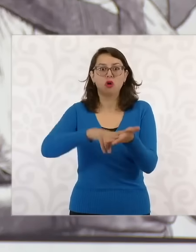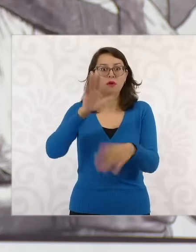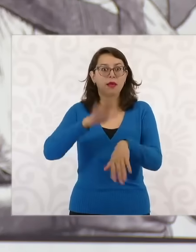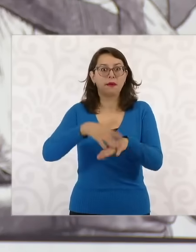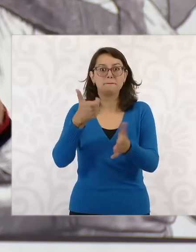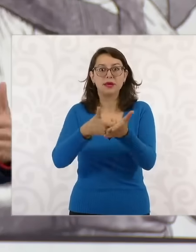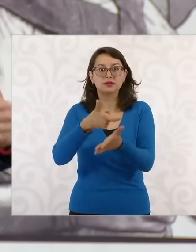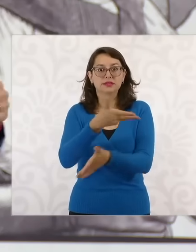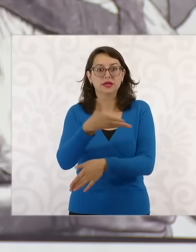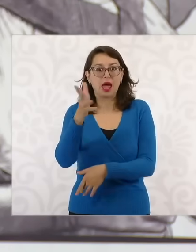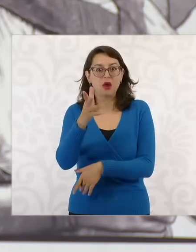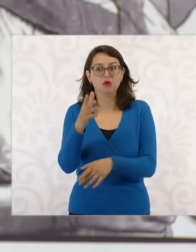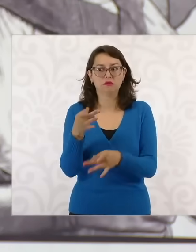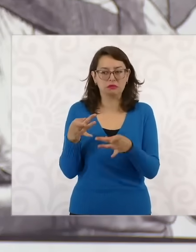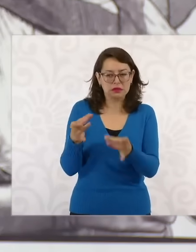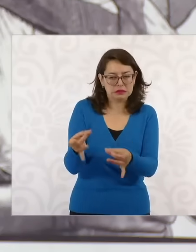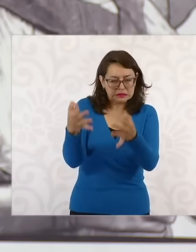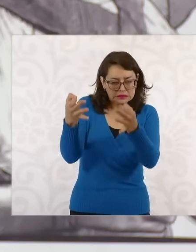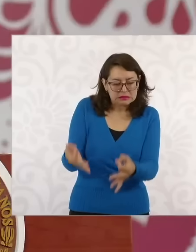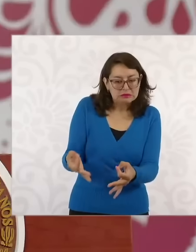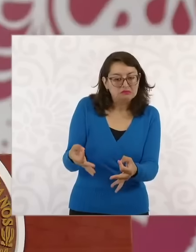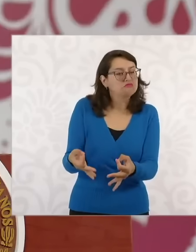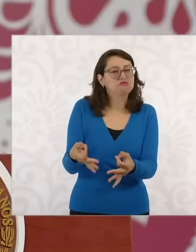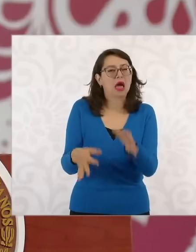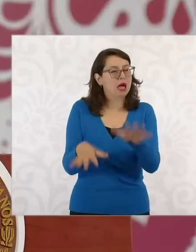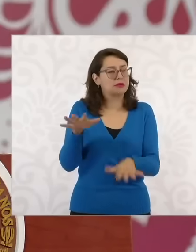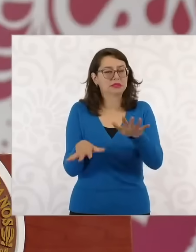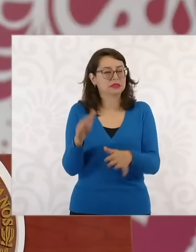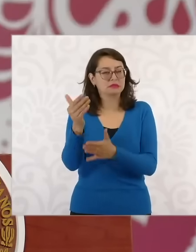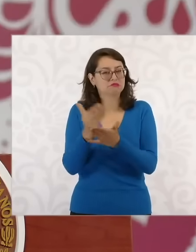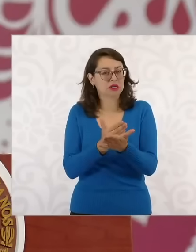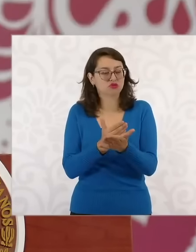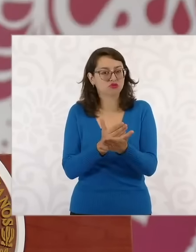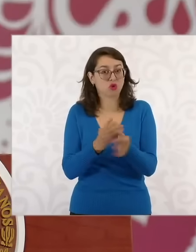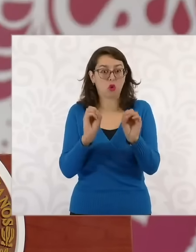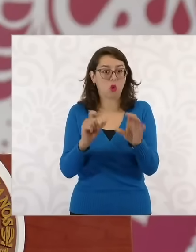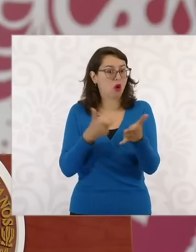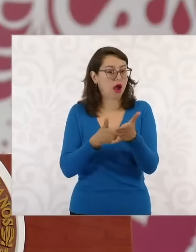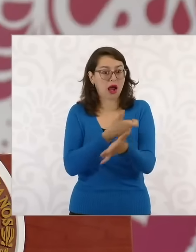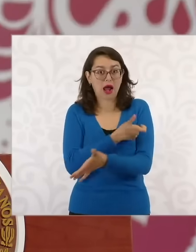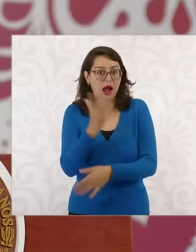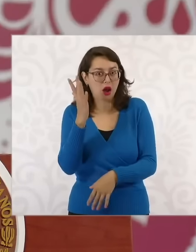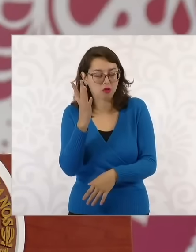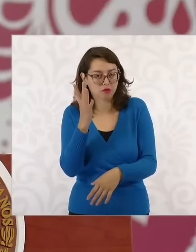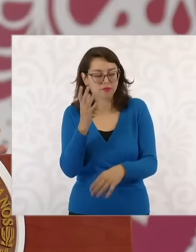o menos resultados que otros. En el caso de los oncológicos, igual te estaba pidiendo,